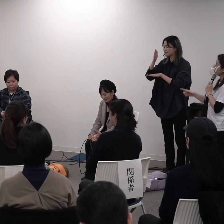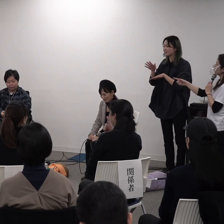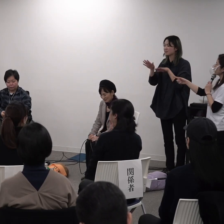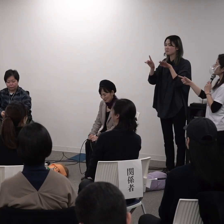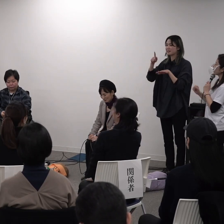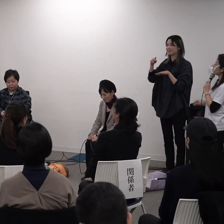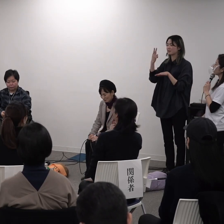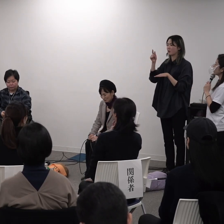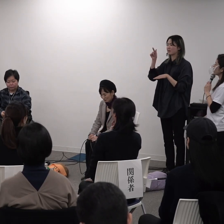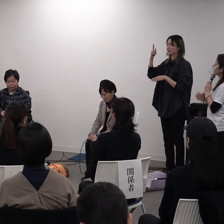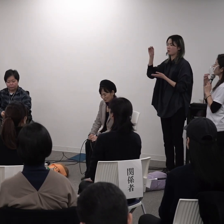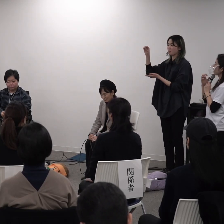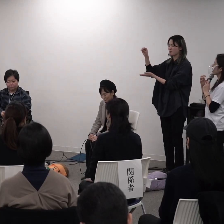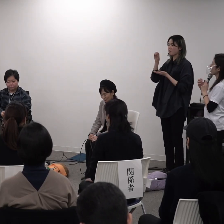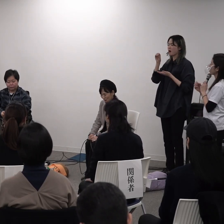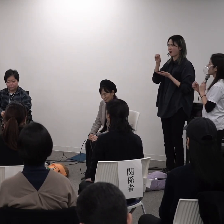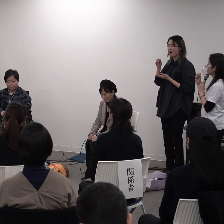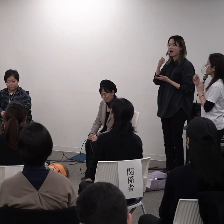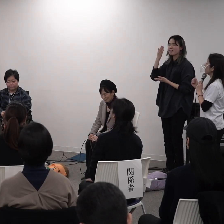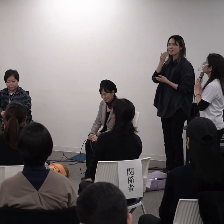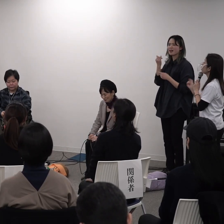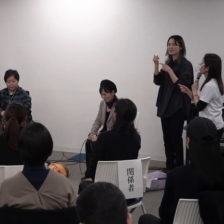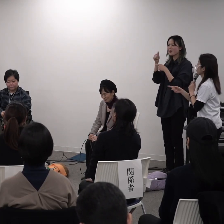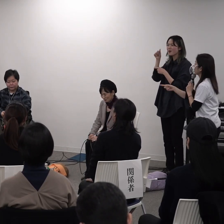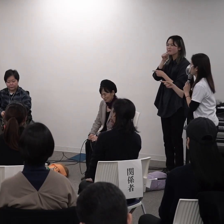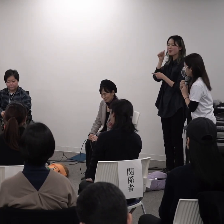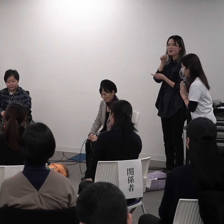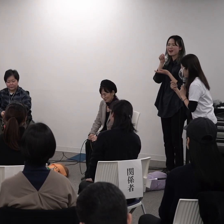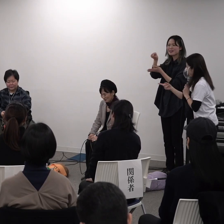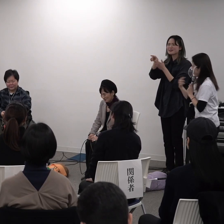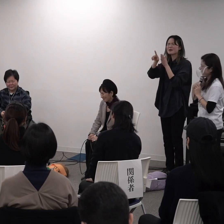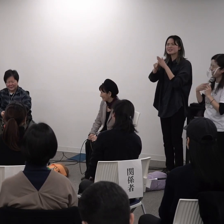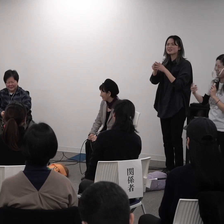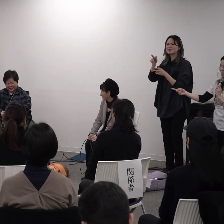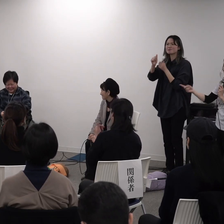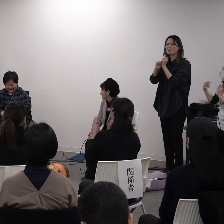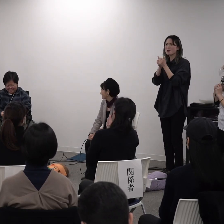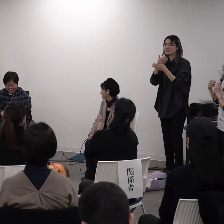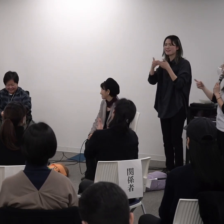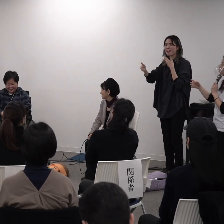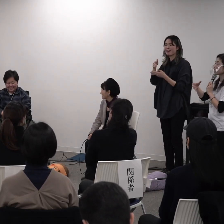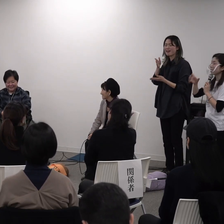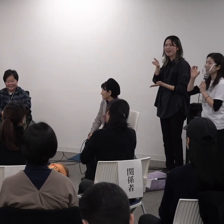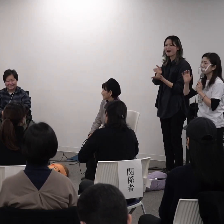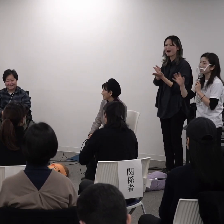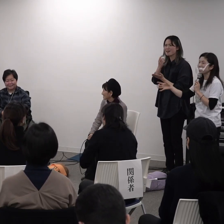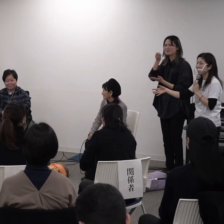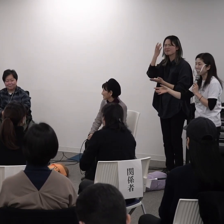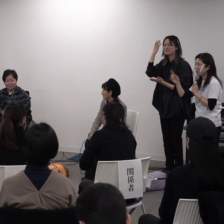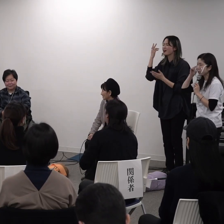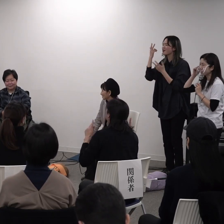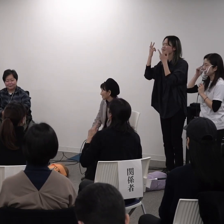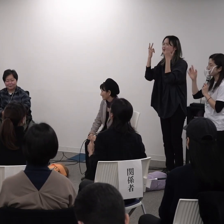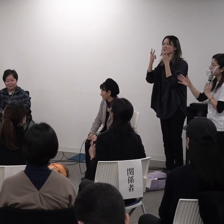そうそう佐藤さんの紹介のとき にスポーツ忘れてた、スタバのことだけ思っちゃってすいません